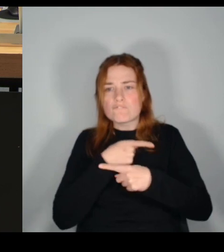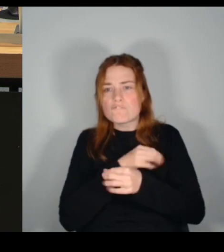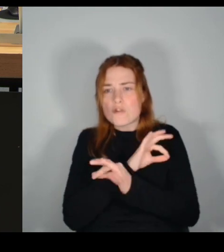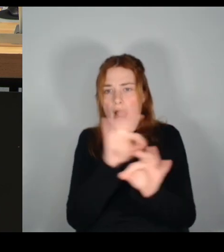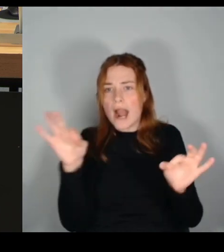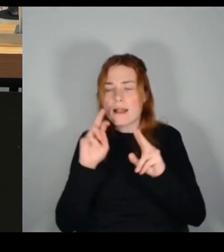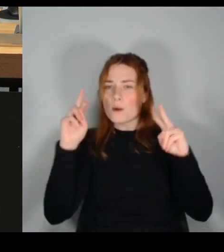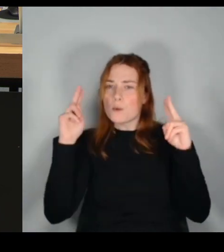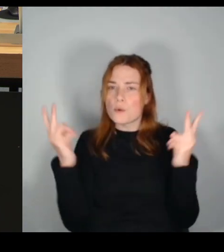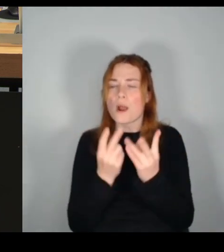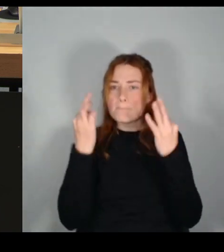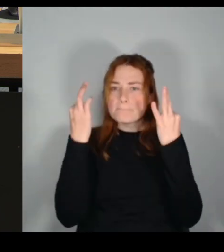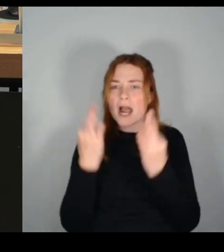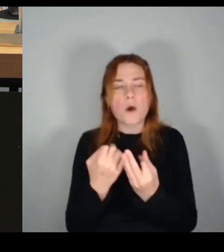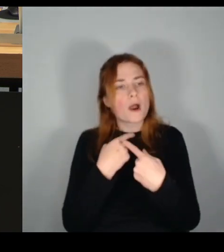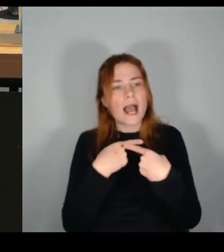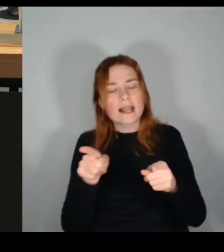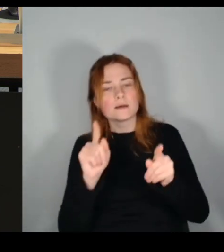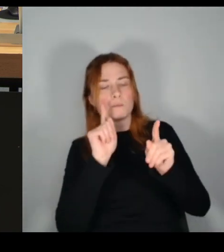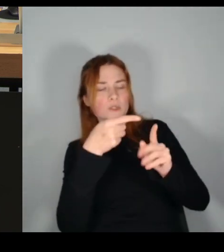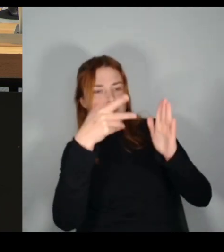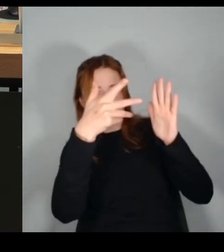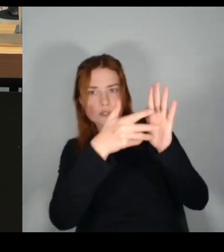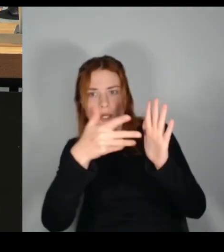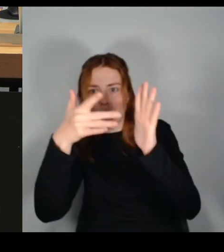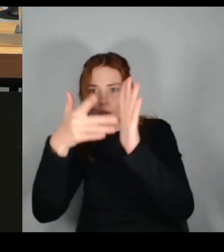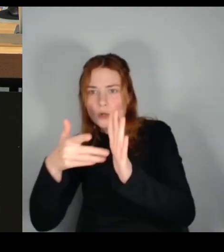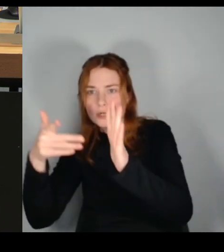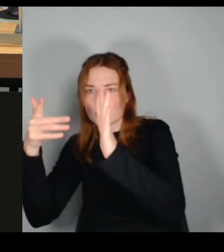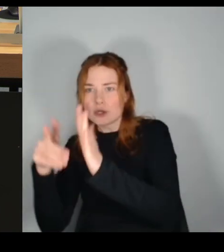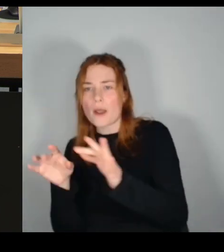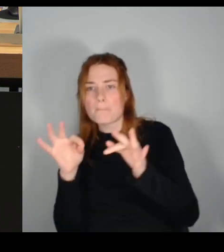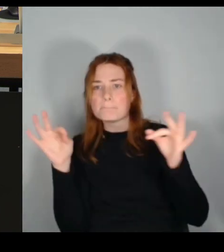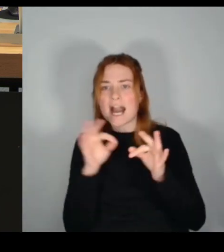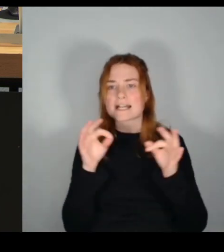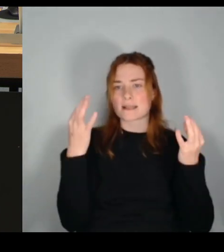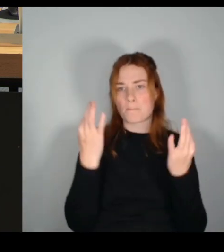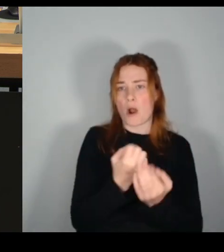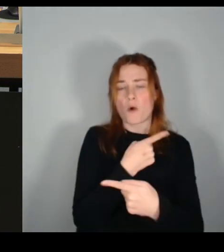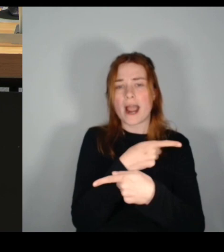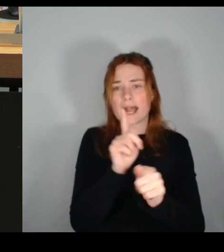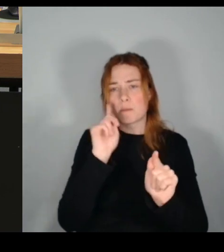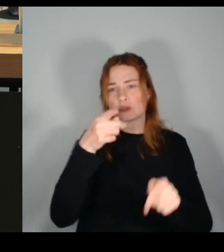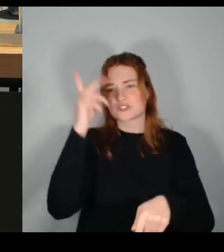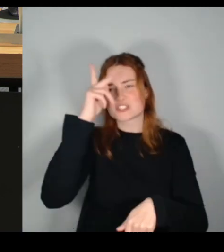Und selbstverständlich werden wir dann auch beispielsweise die Übertragung an eine Genossenschaft unterstützen.